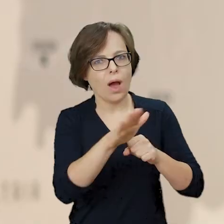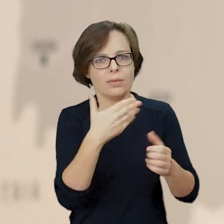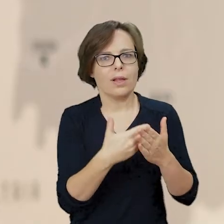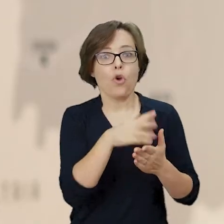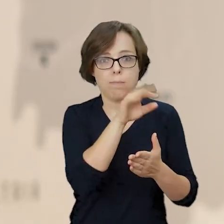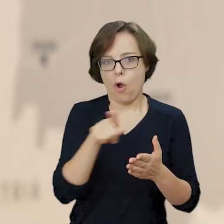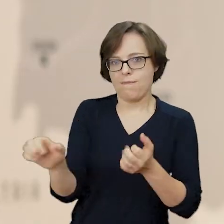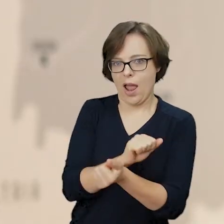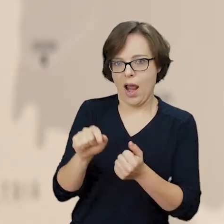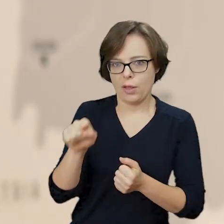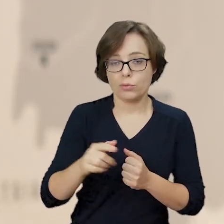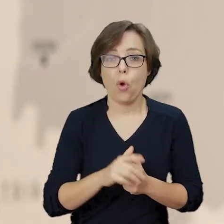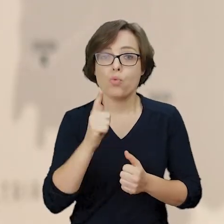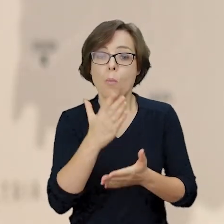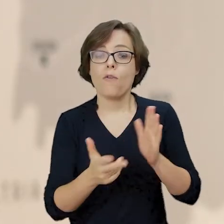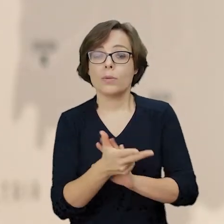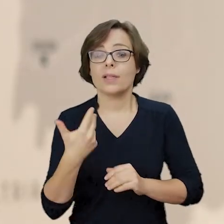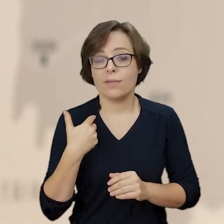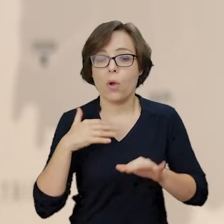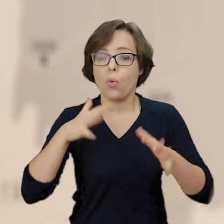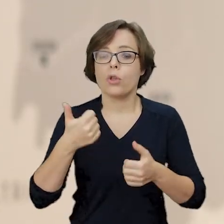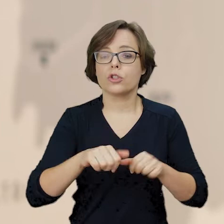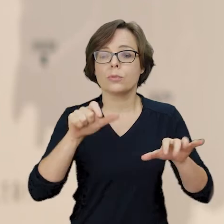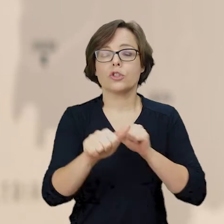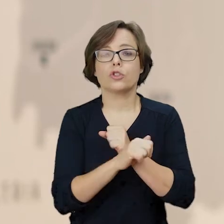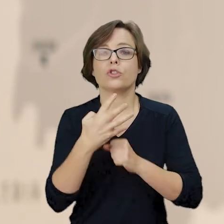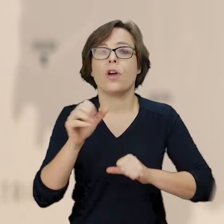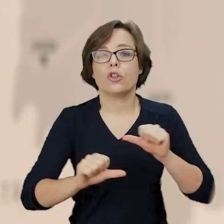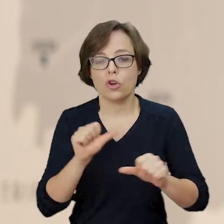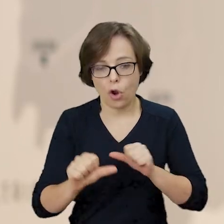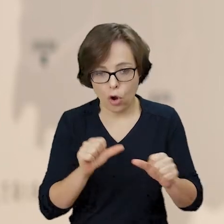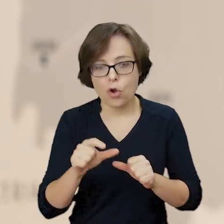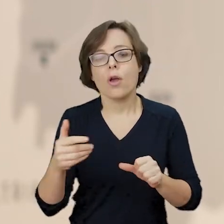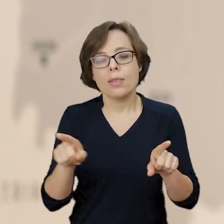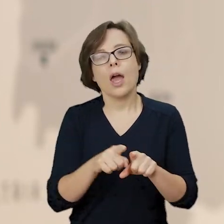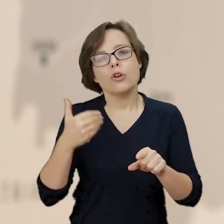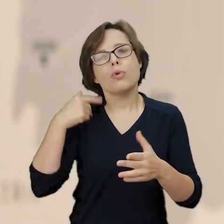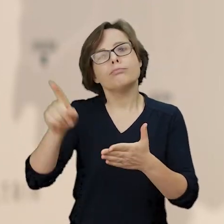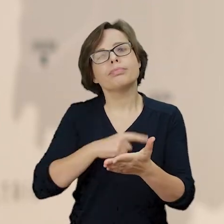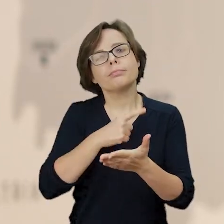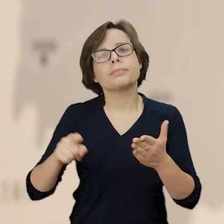W drugiej połowie XVIII wieku, 1764 roku, został również rozwiązany Sejm Czterech Ziem,